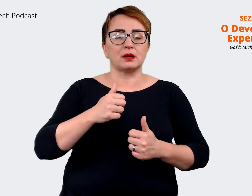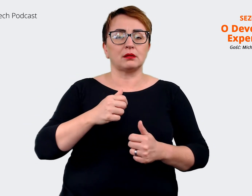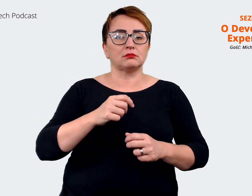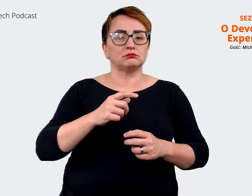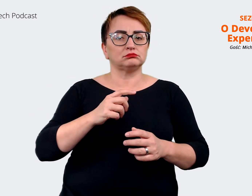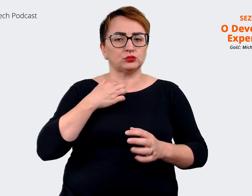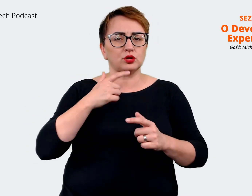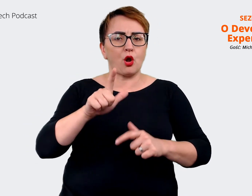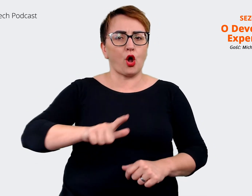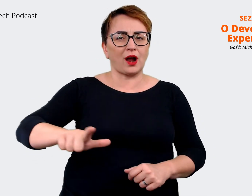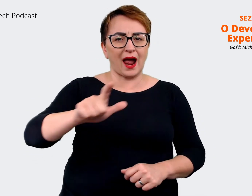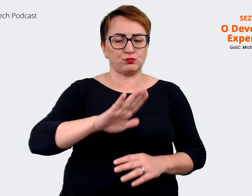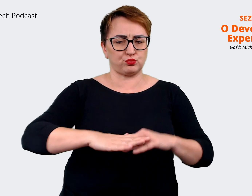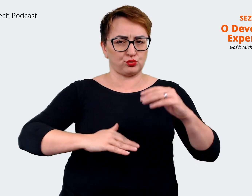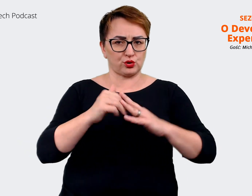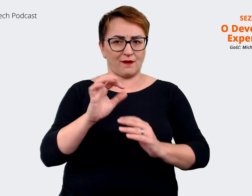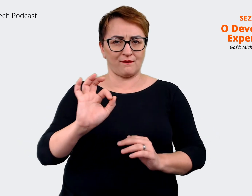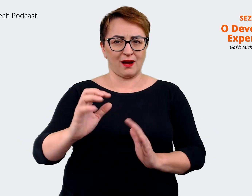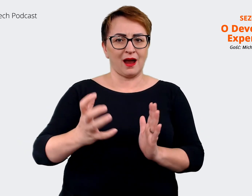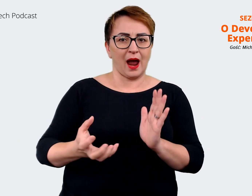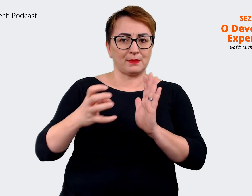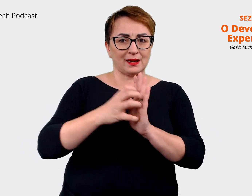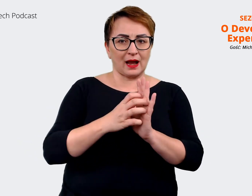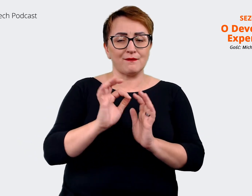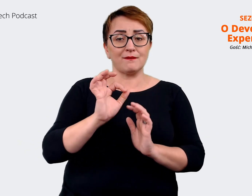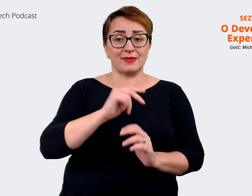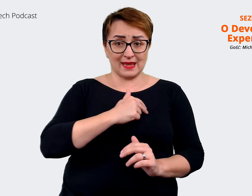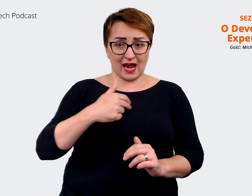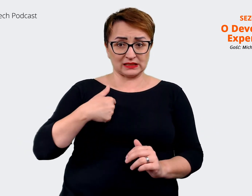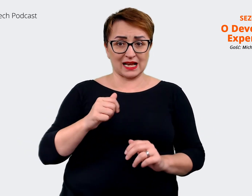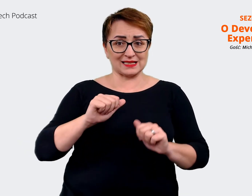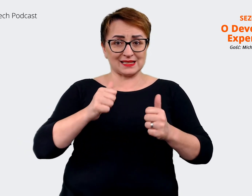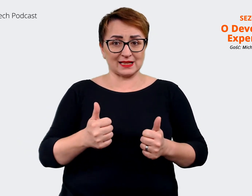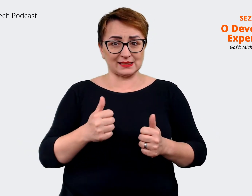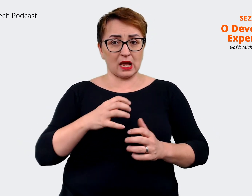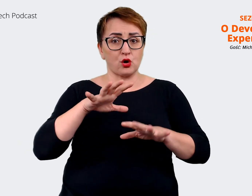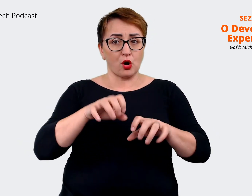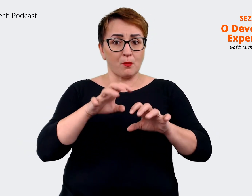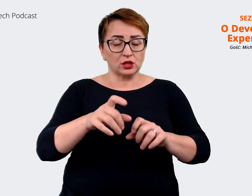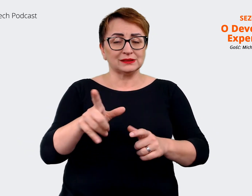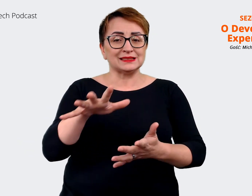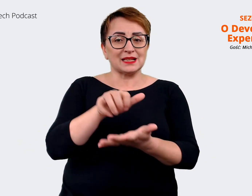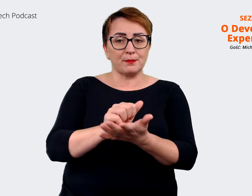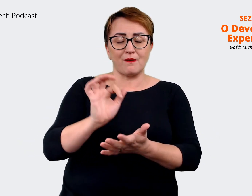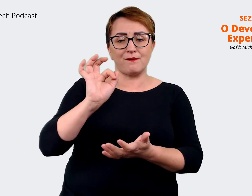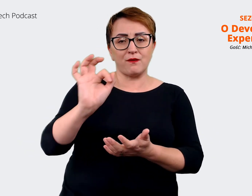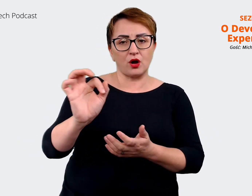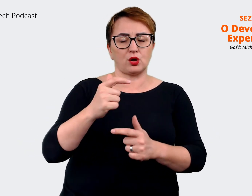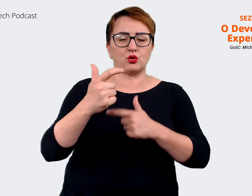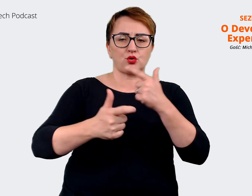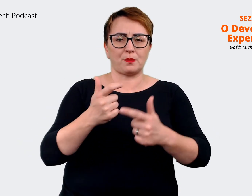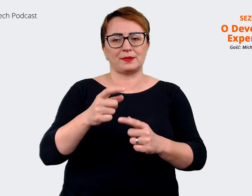na tej naszej stacji roboczej zajmują te tak jakby przepuszczanie testów i testowanie tej aplikacji.